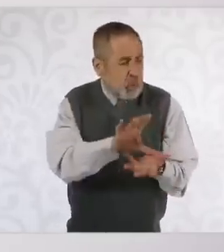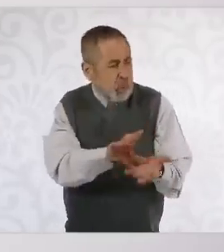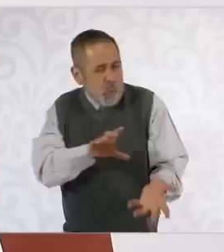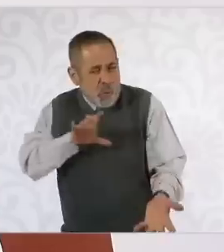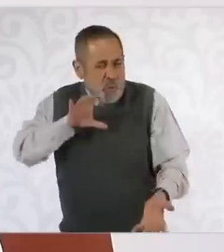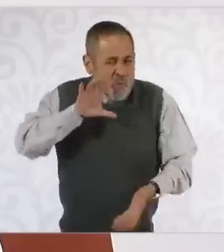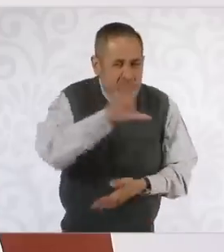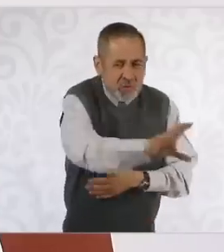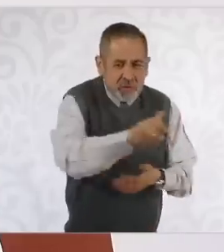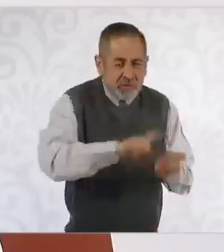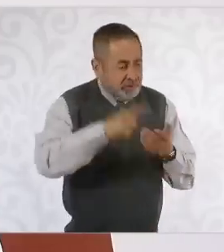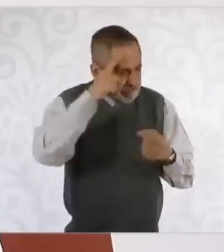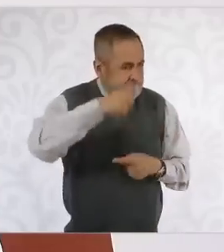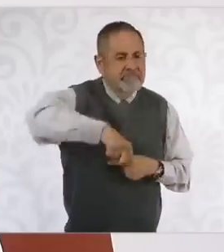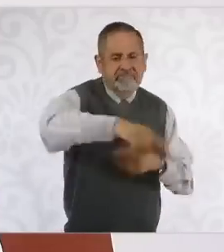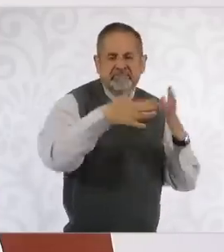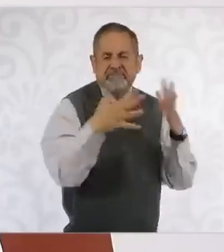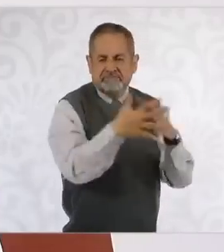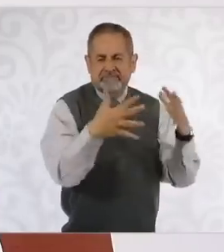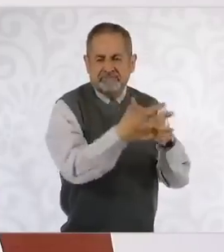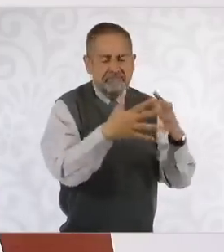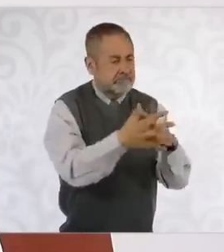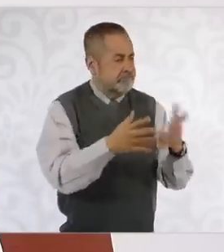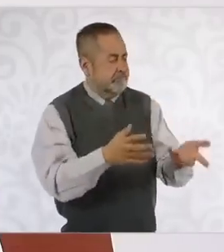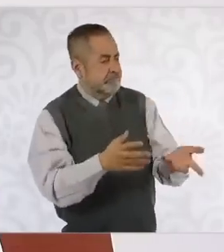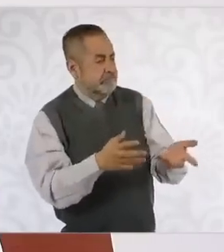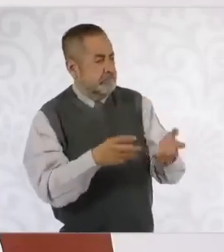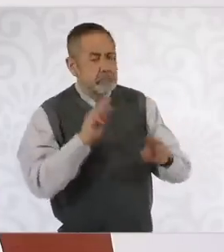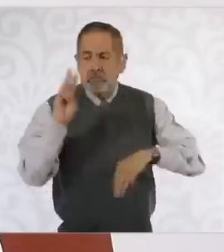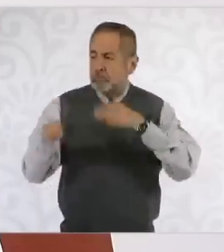que que como creció la economía mundial más del